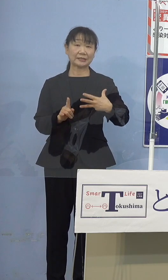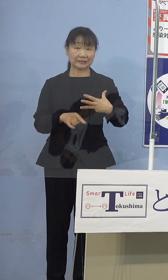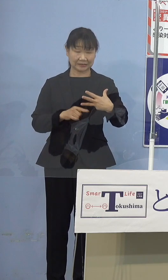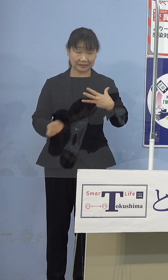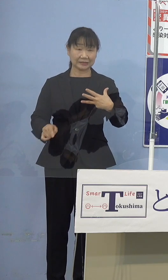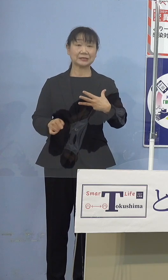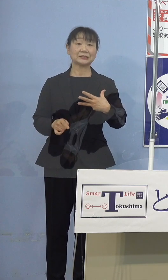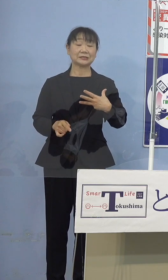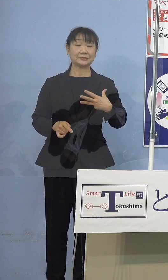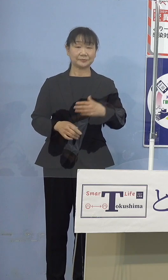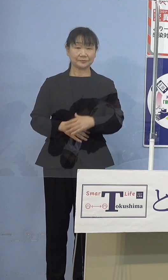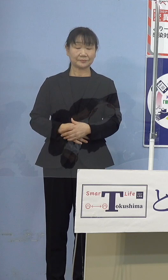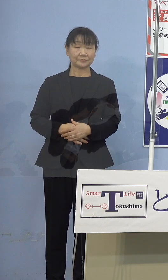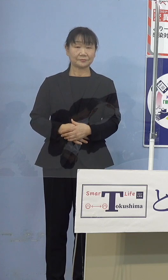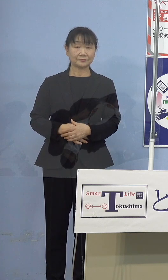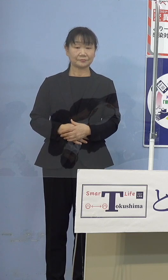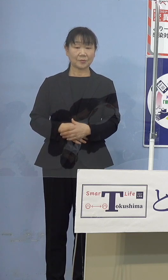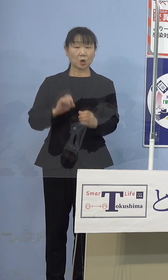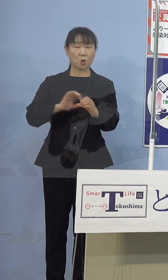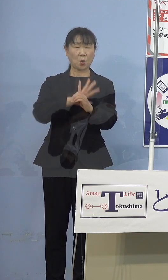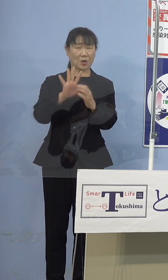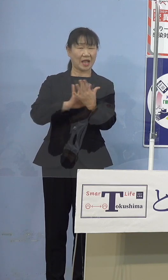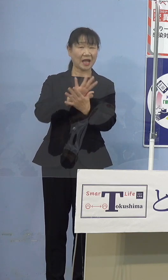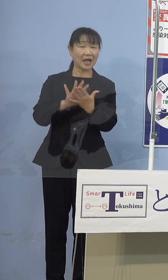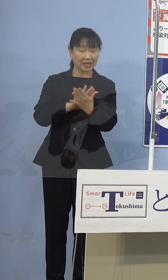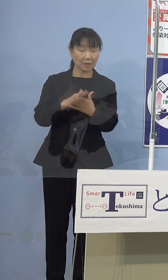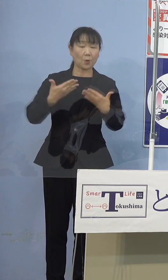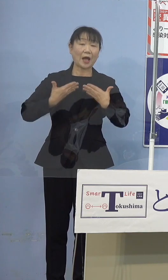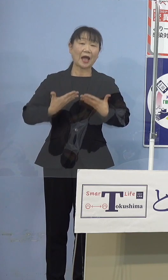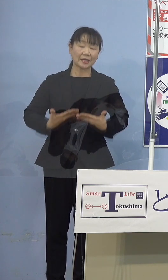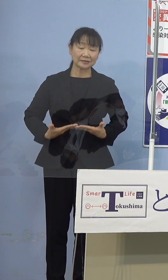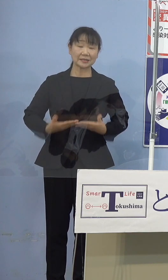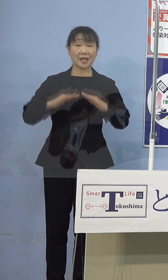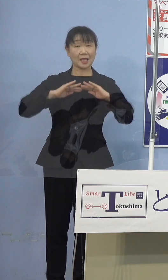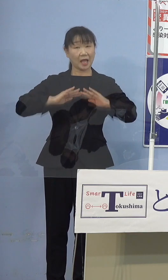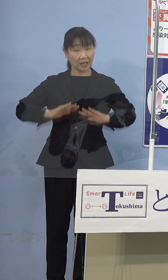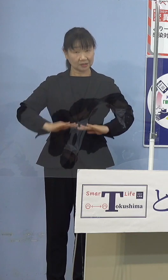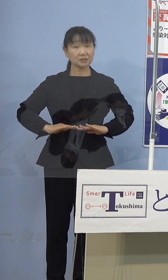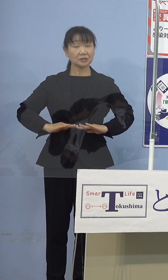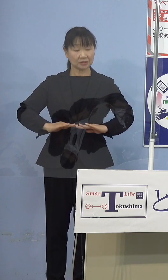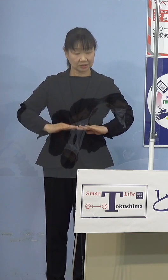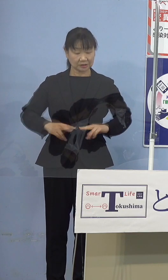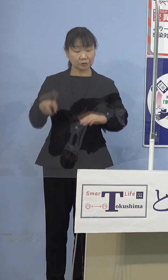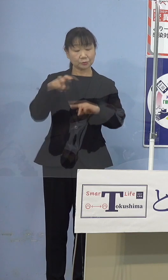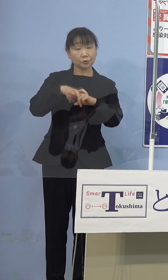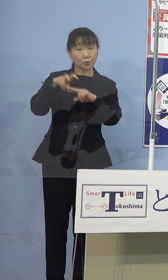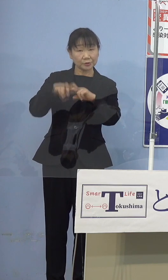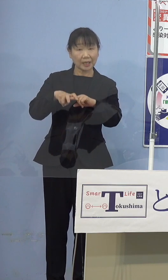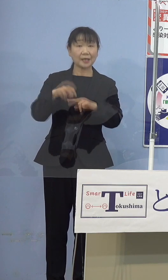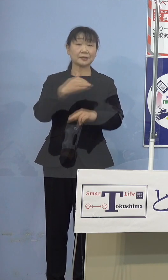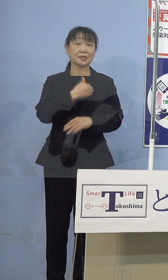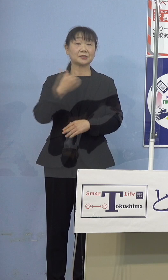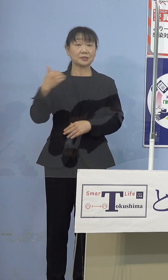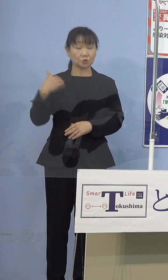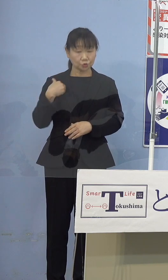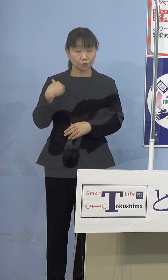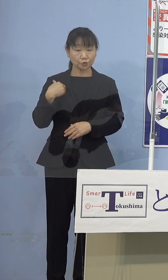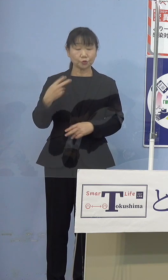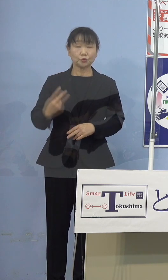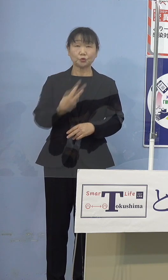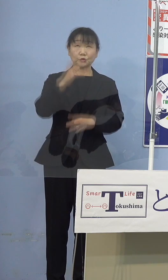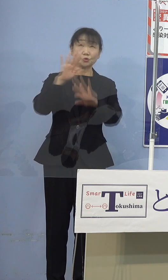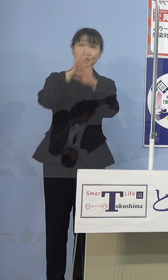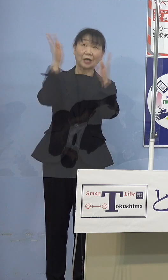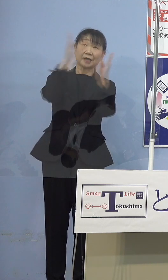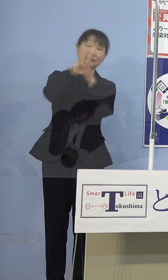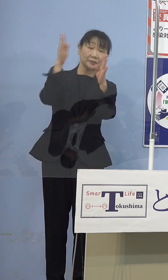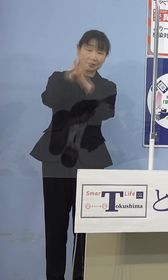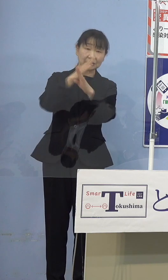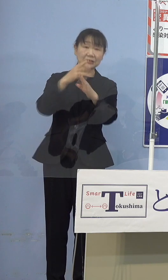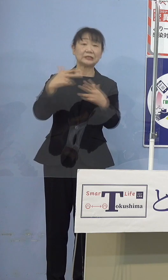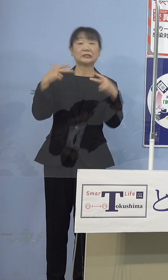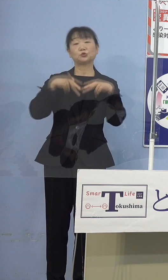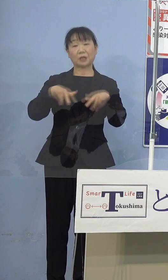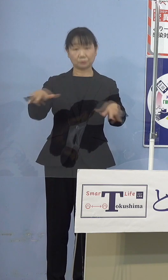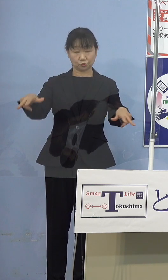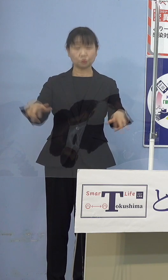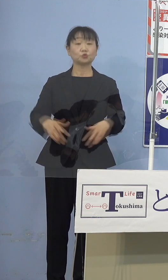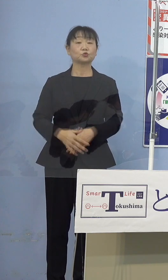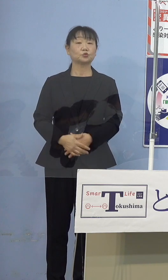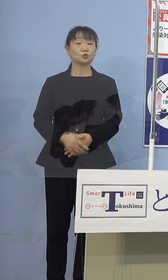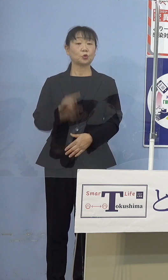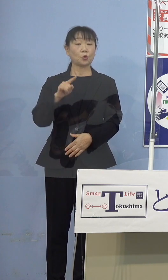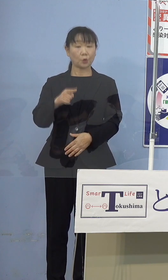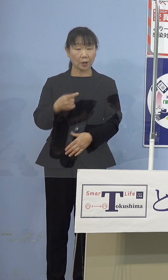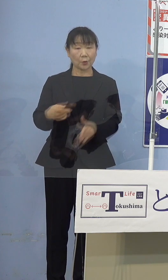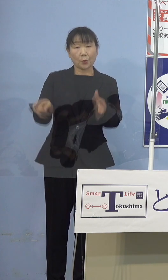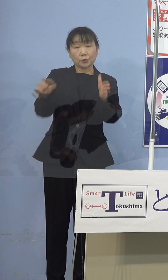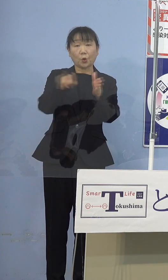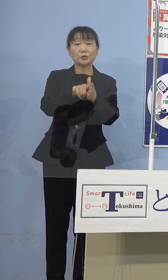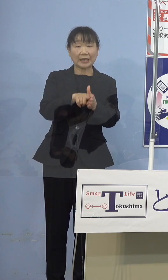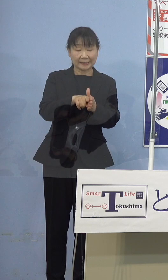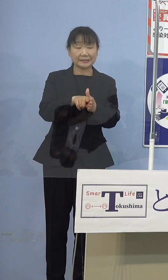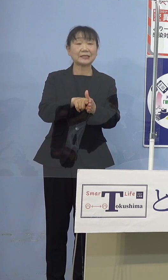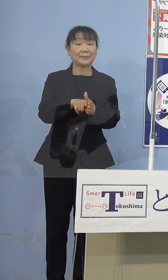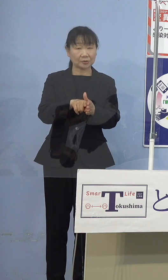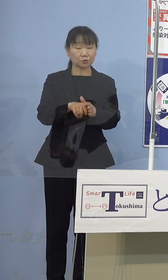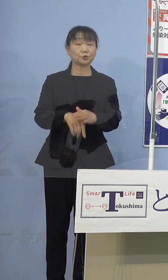また、コロナ禍においても安全安心に乗車していただける 換気システムを搭載いたしております